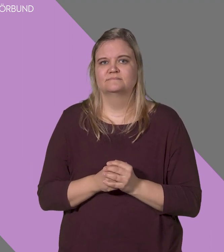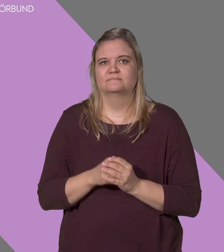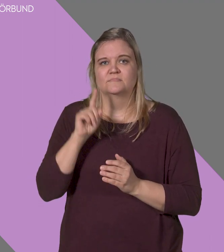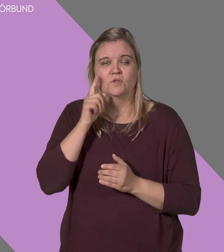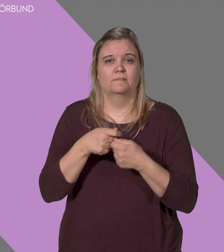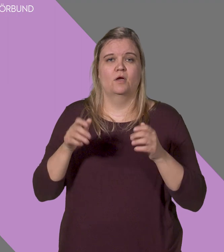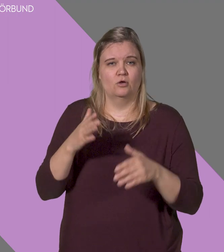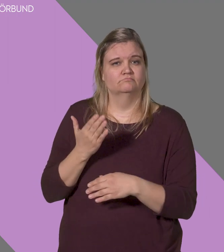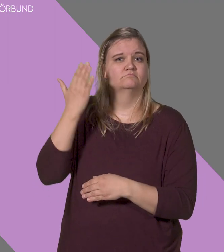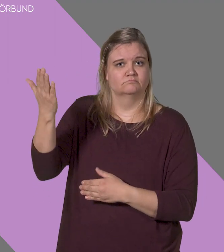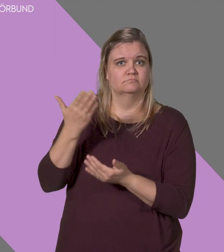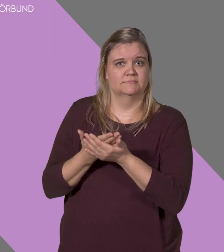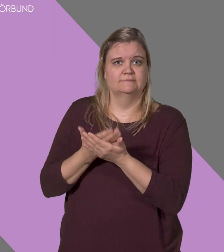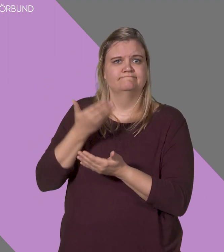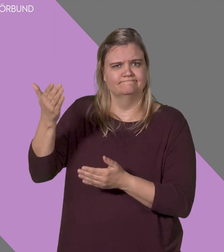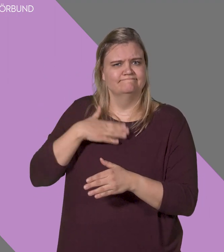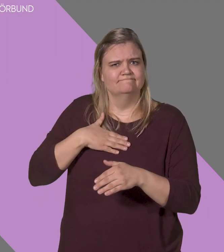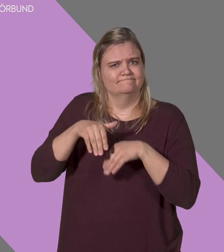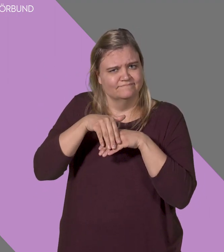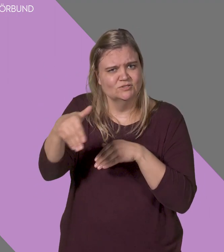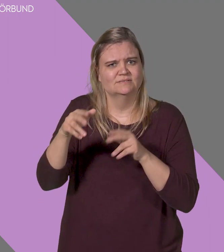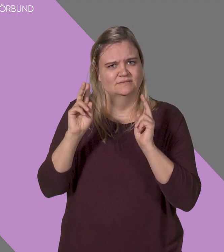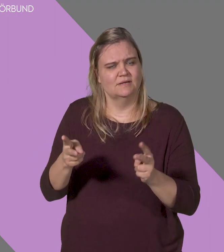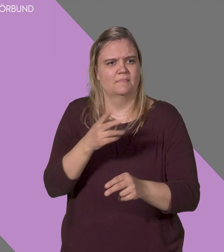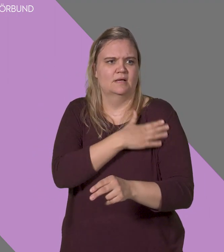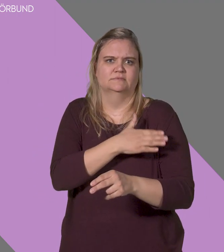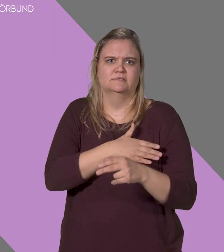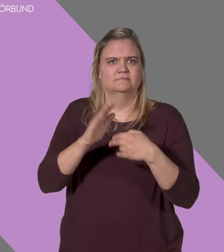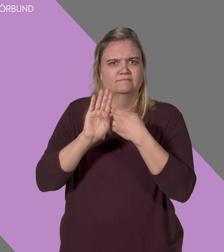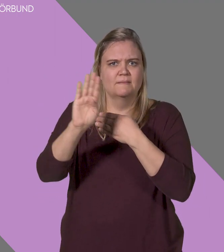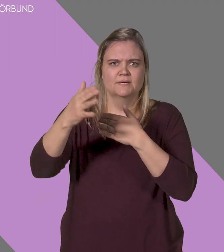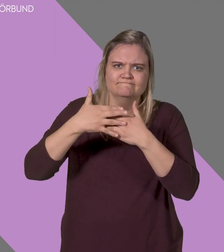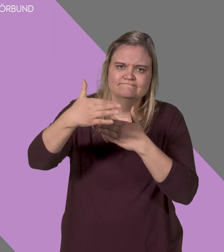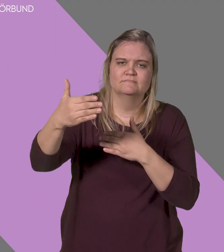Finlands Dövas Förbund har ansökt om fortsatt finansiering till tjänsten -